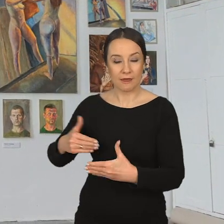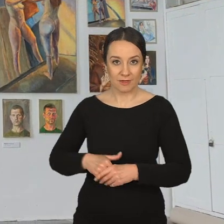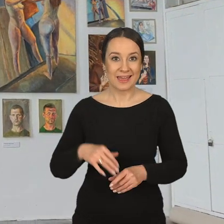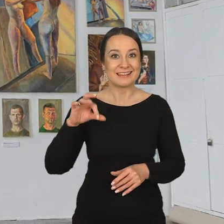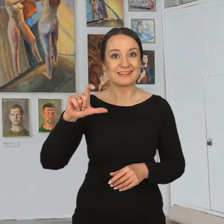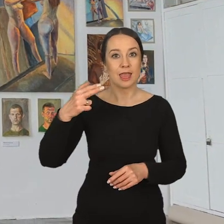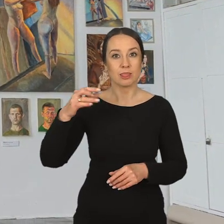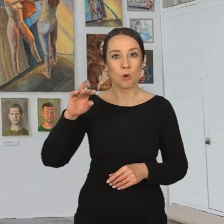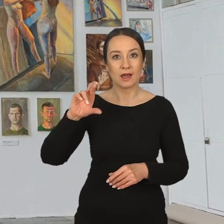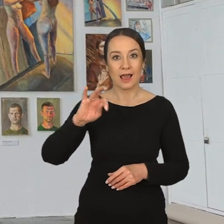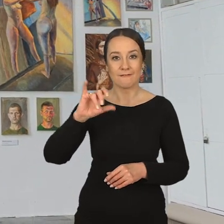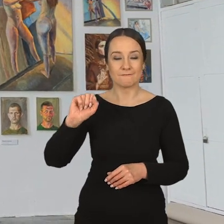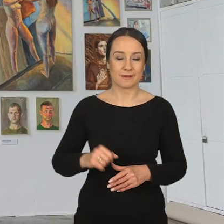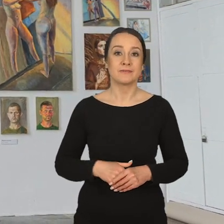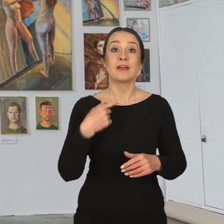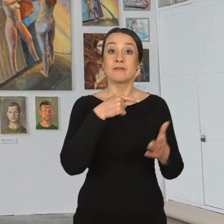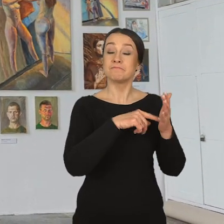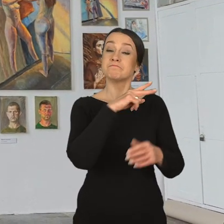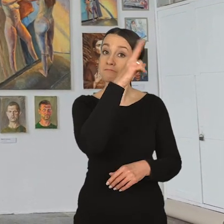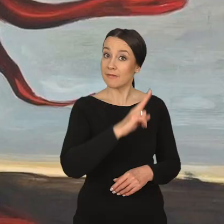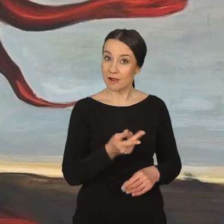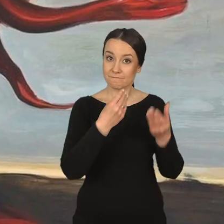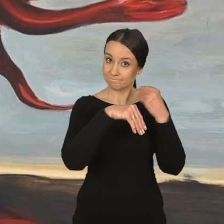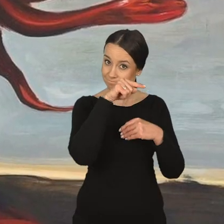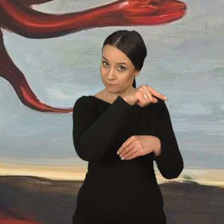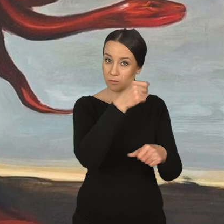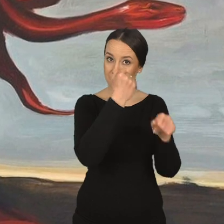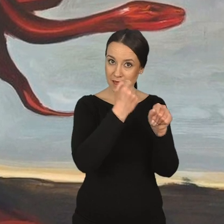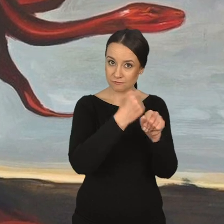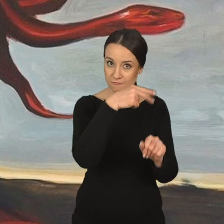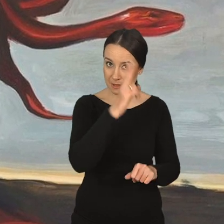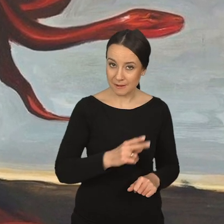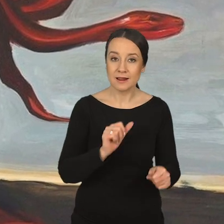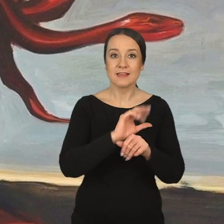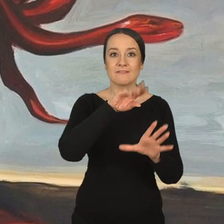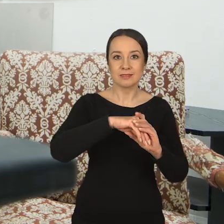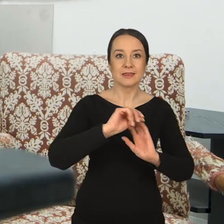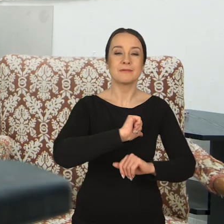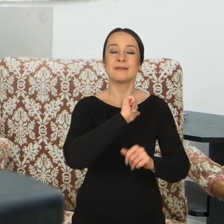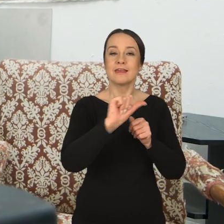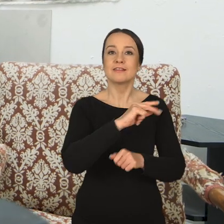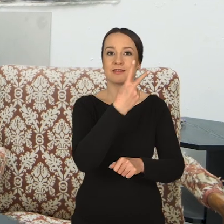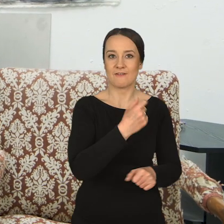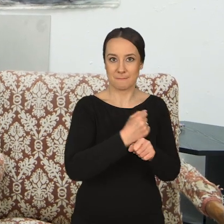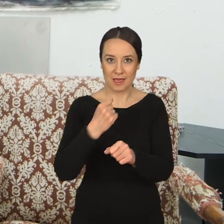Kierunek Malarstwo to przede wszystkim pracownie malarstwa. Składają się na nie dwie pracownie pierwszego roku